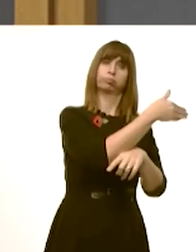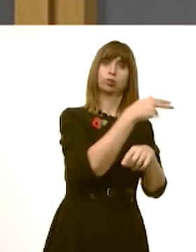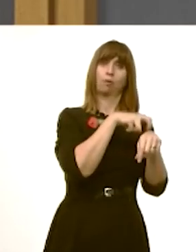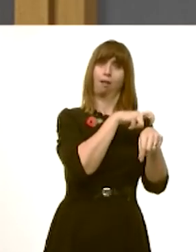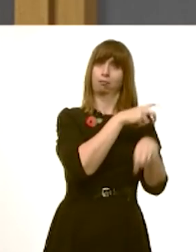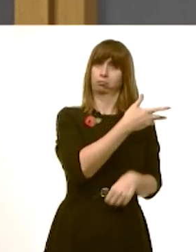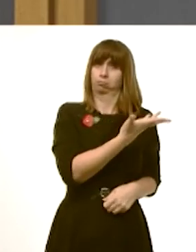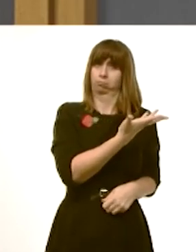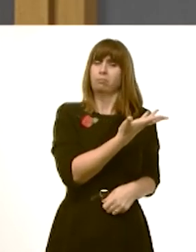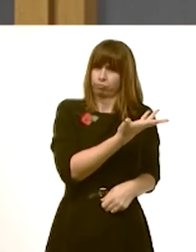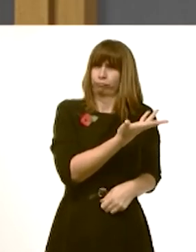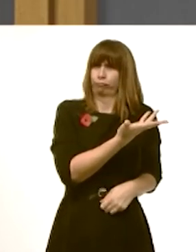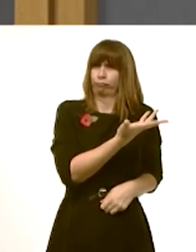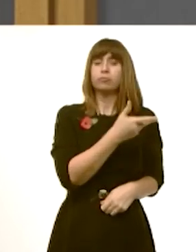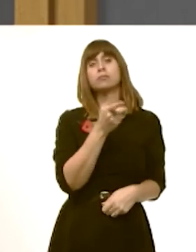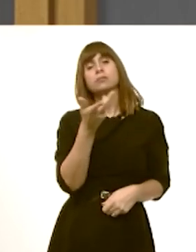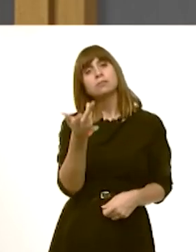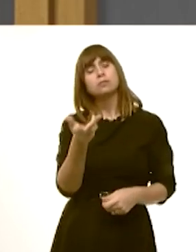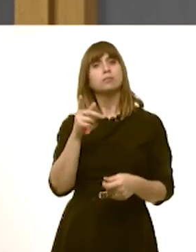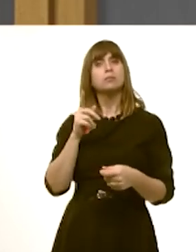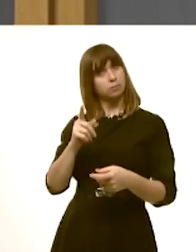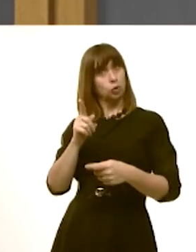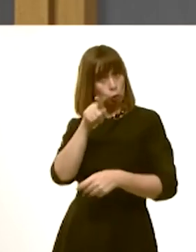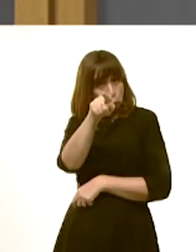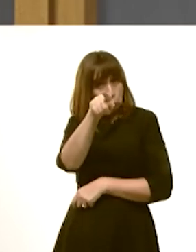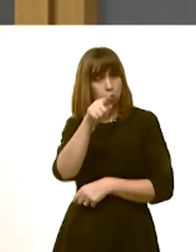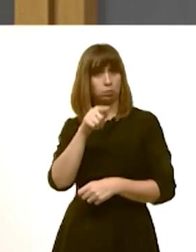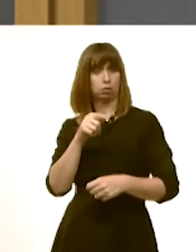angen i fwrw ymlaen ‚ thrydaneiddio fel cam hanfodol tuag at gysylltedd i bobl Cymruóneb